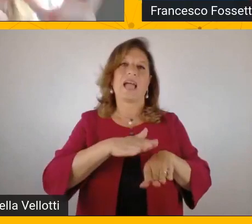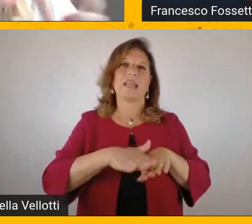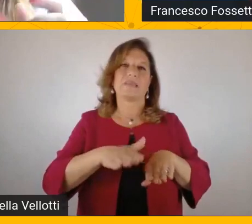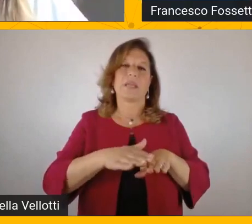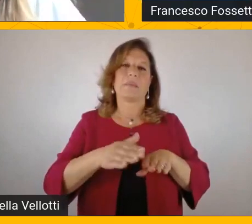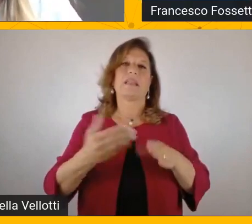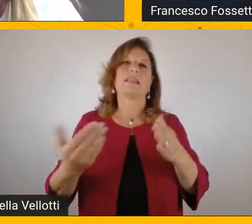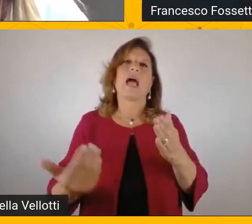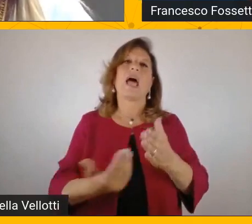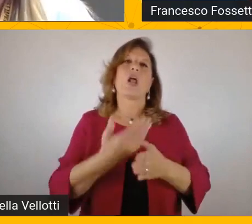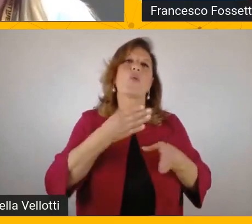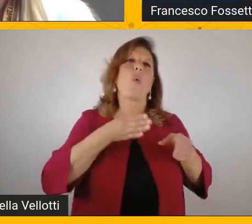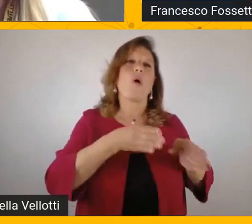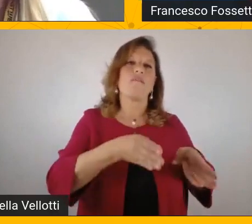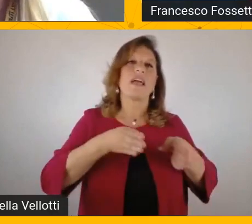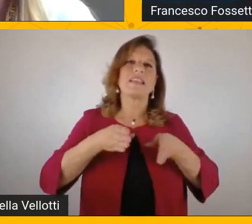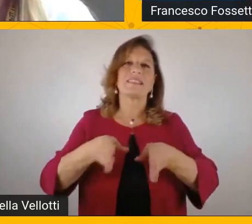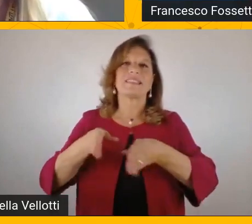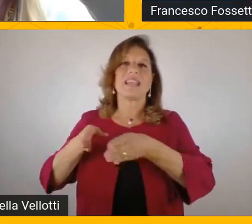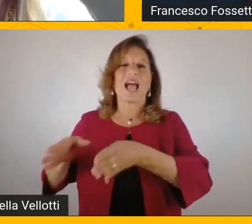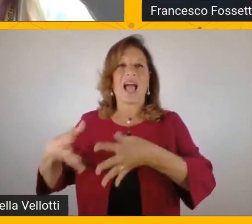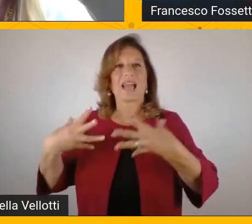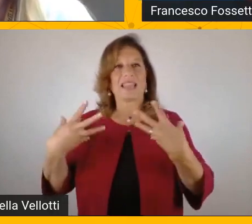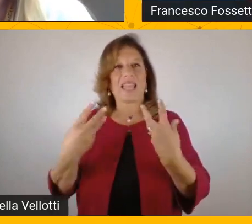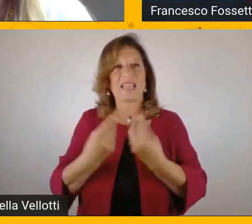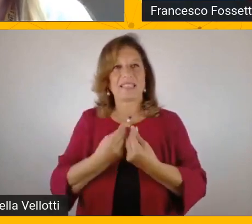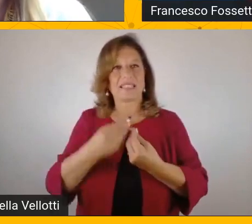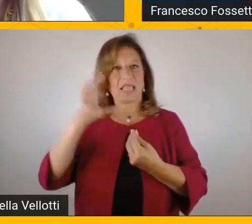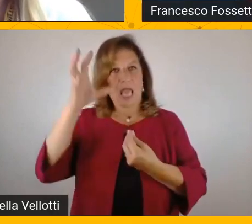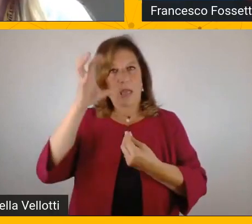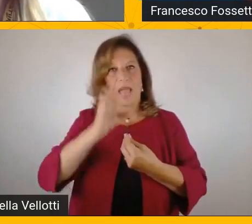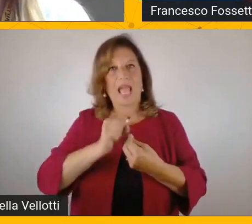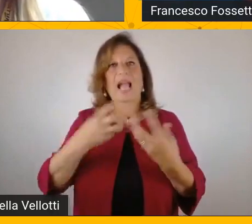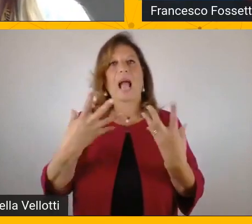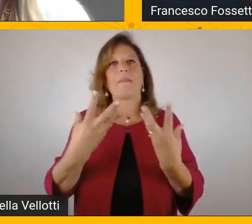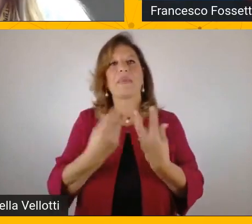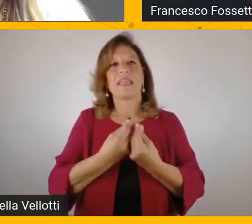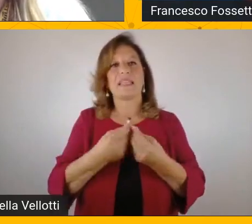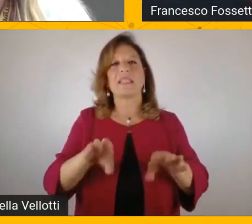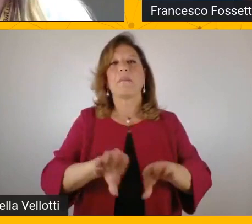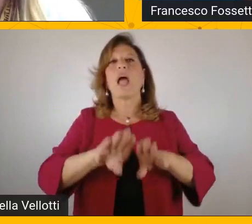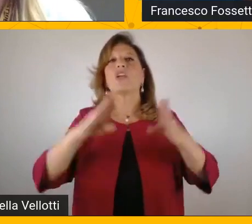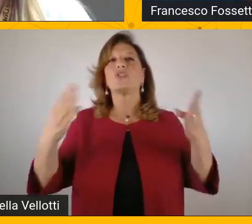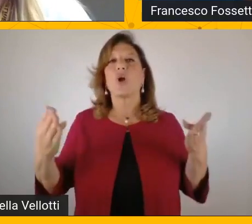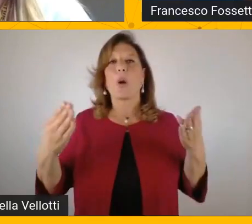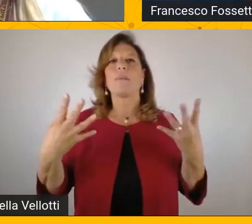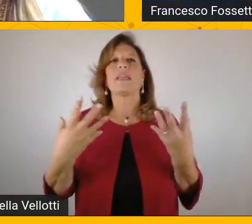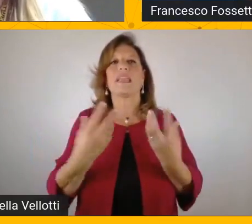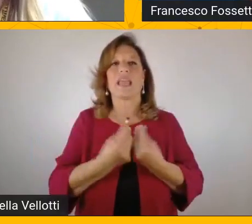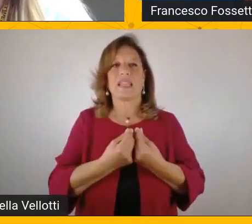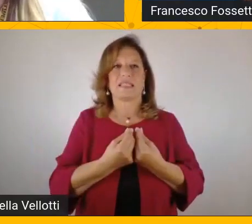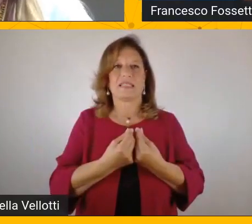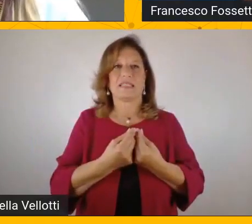nuove nuove strade insieme ehm e capirle anche un po' insieme,